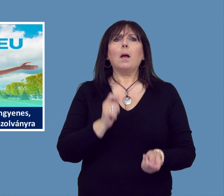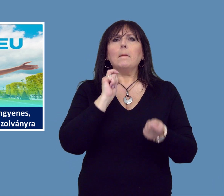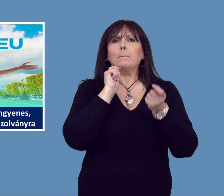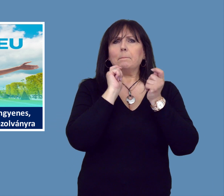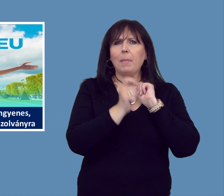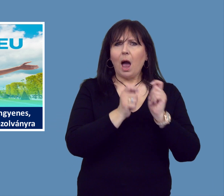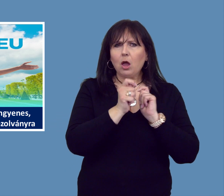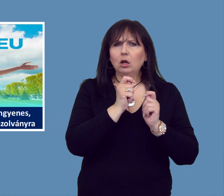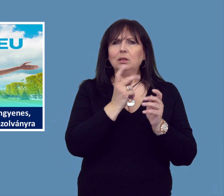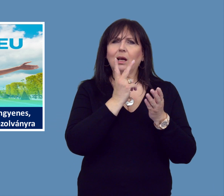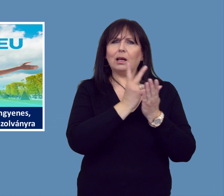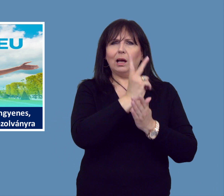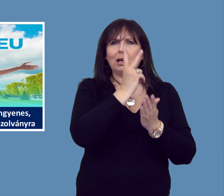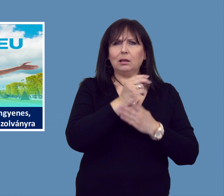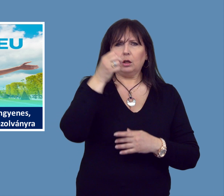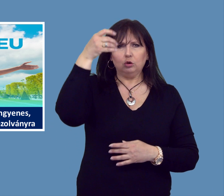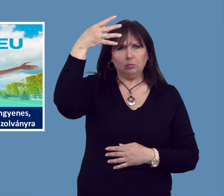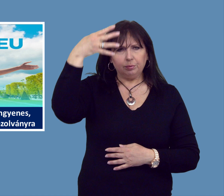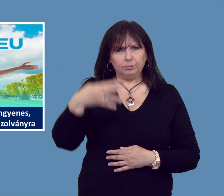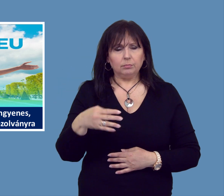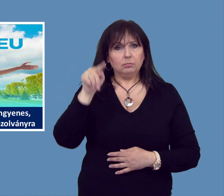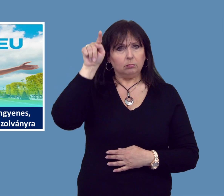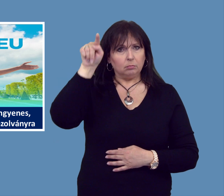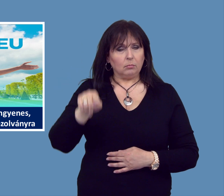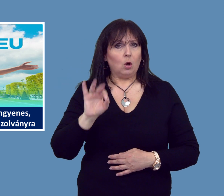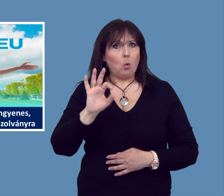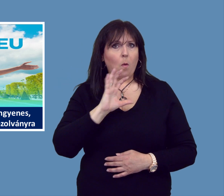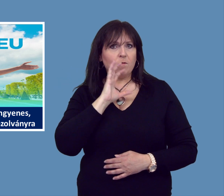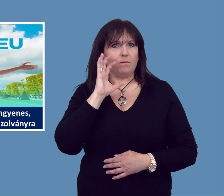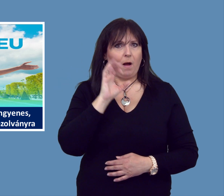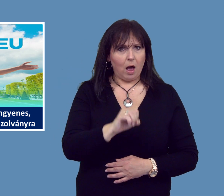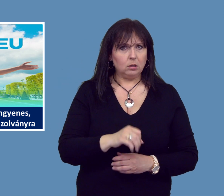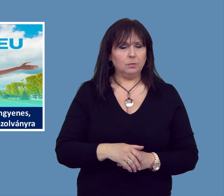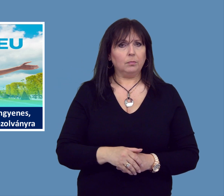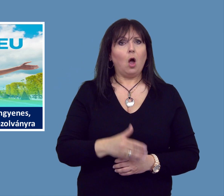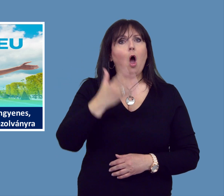és sikeresen válaszolnak a pályázati kérdésekre,